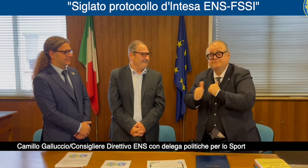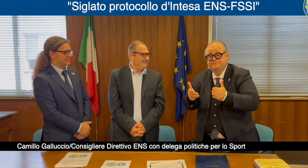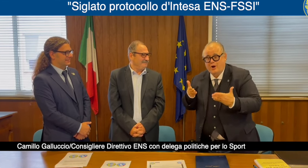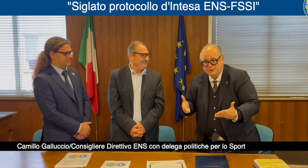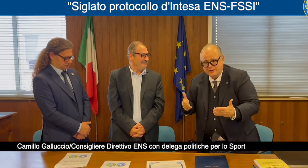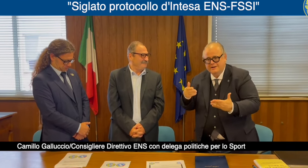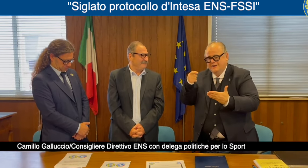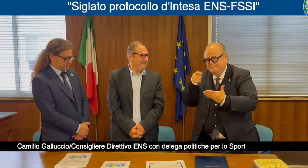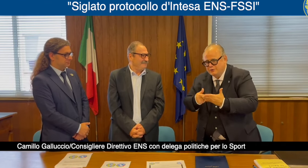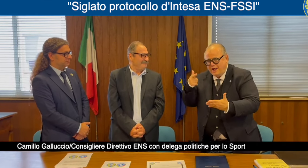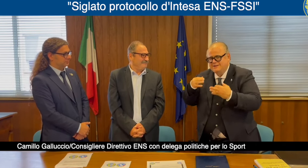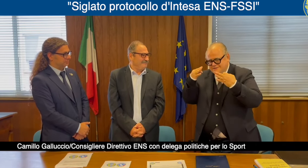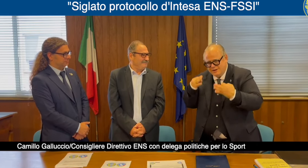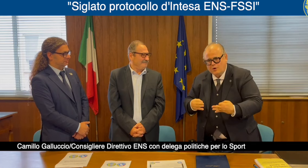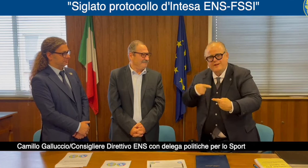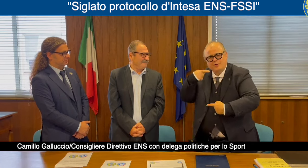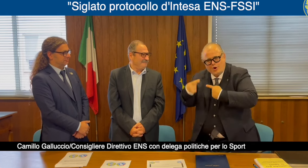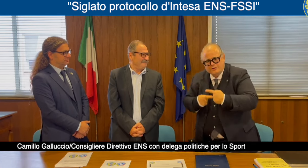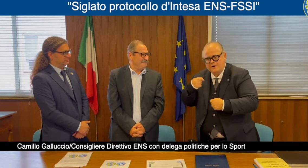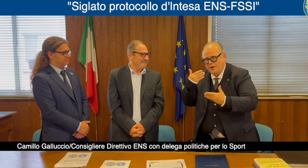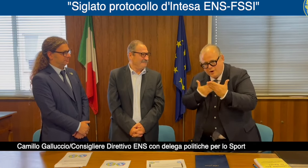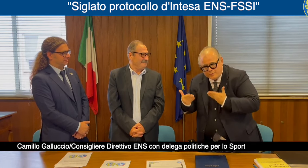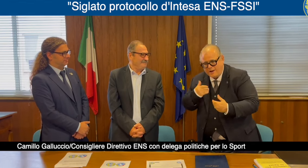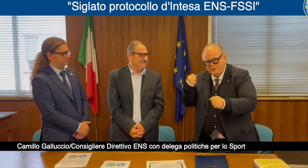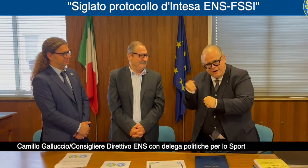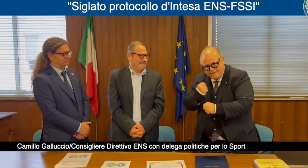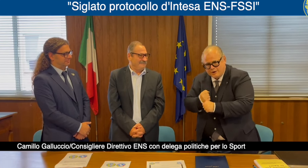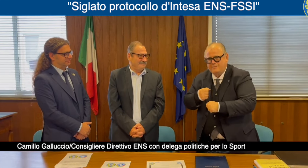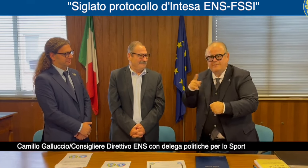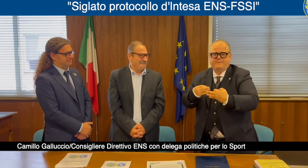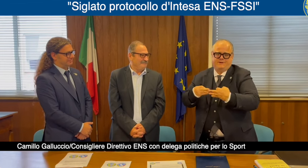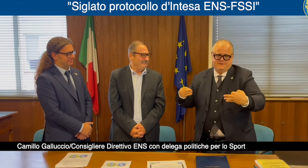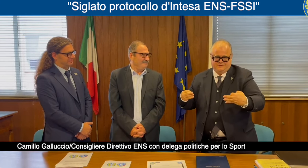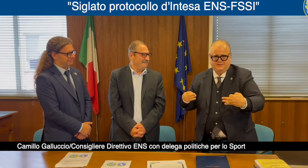Lo sport ha un grande valore per la vita di tutti i sordi. La collaborazione proseguirà, il nostro lavoro dovrà